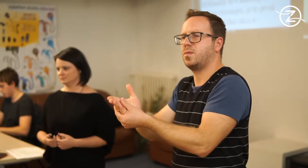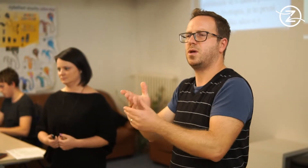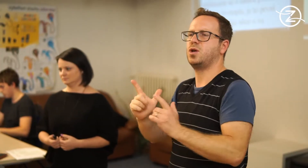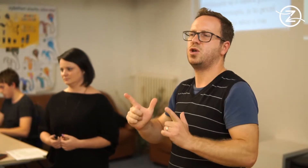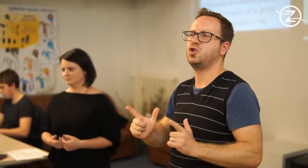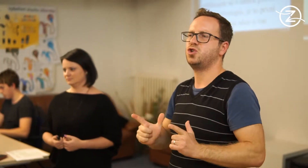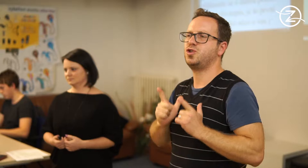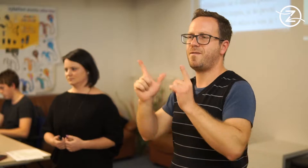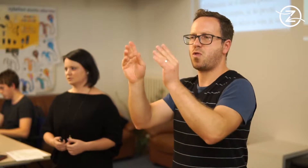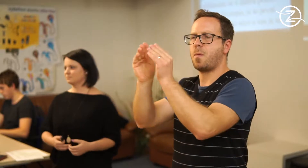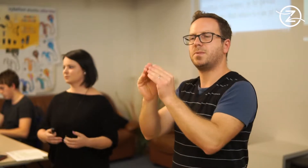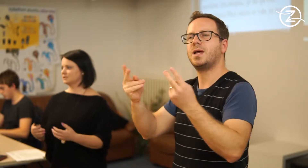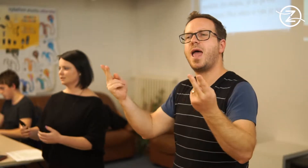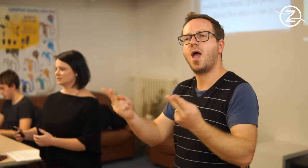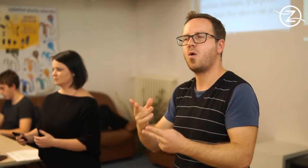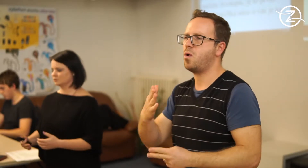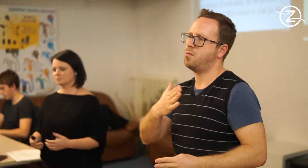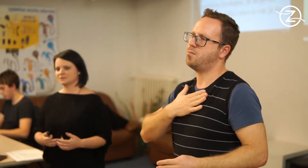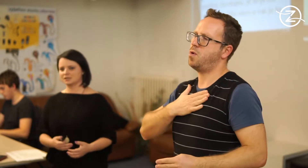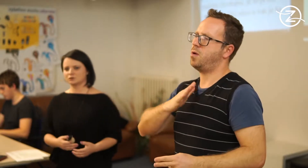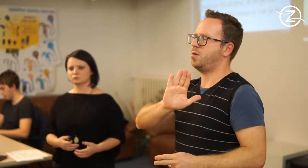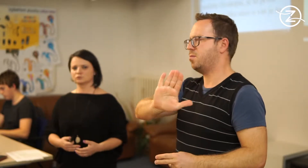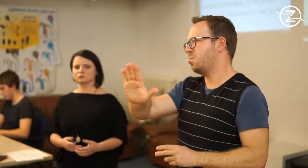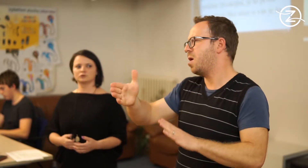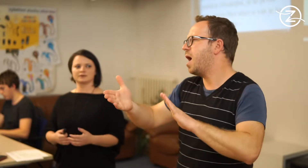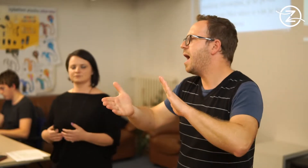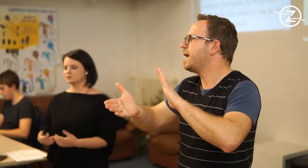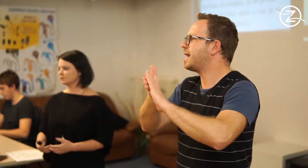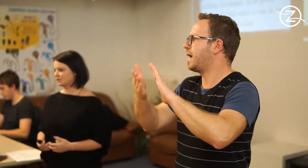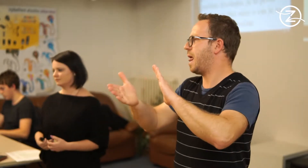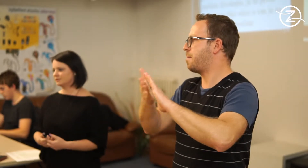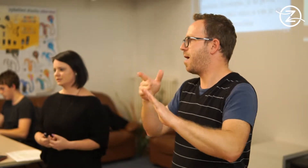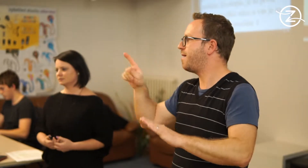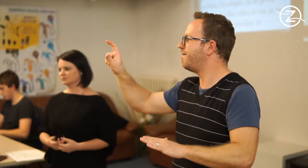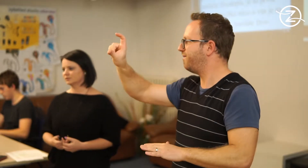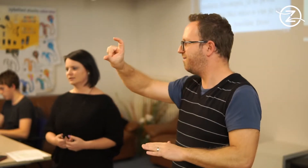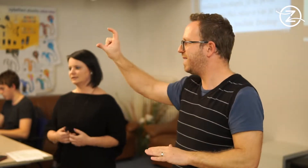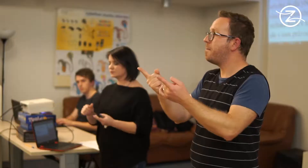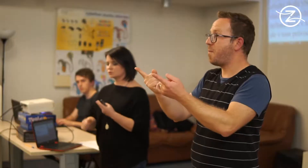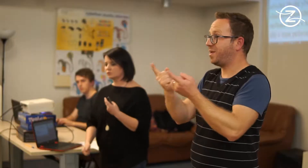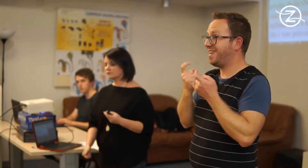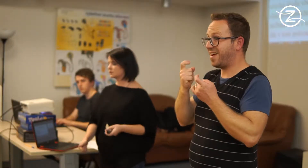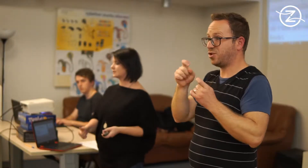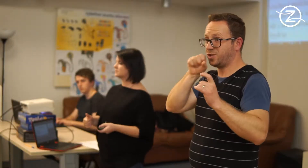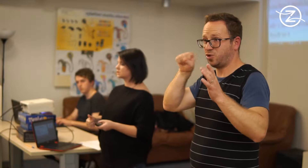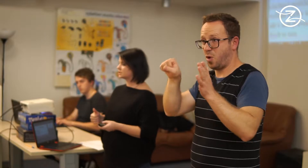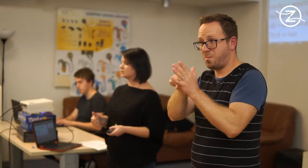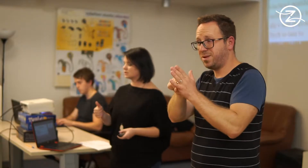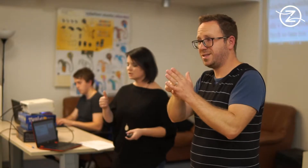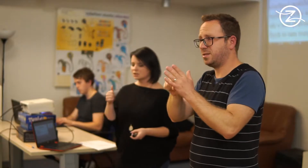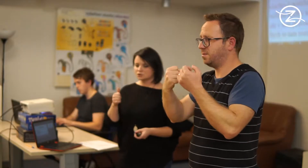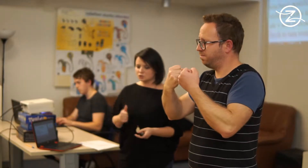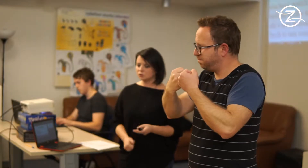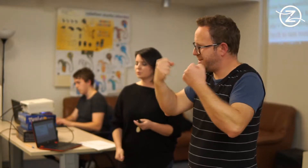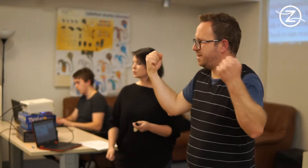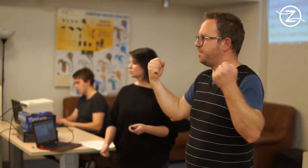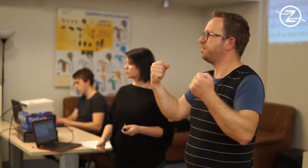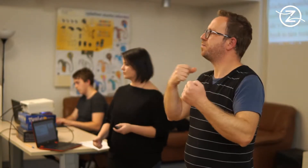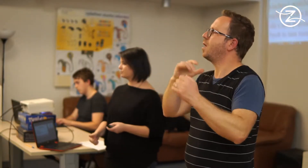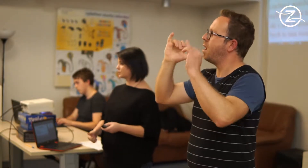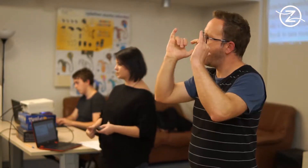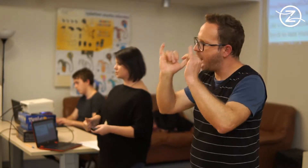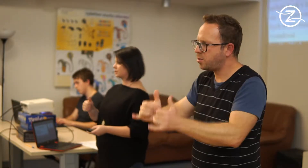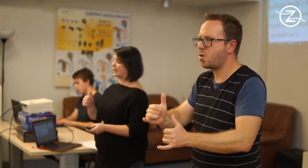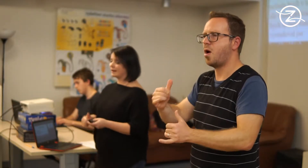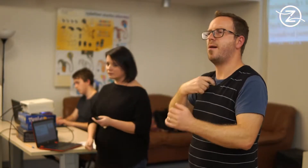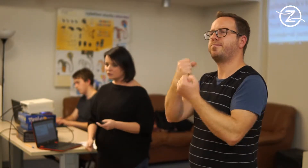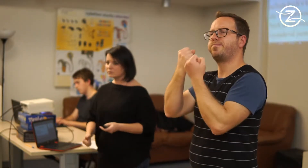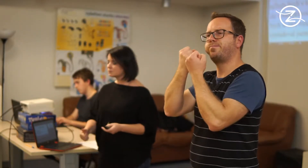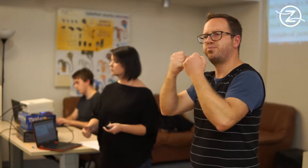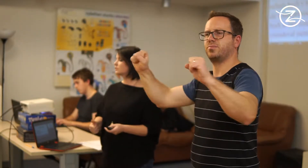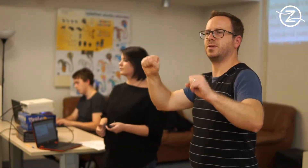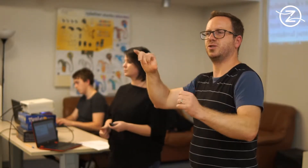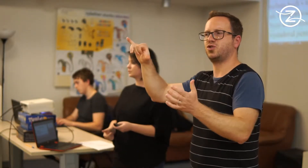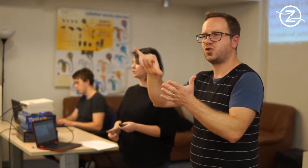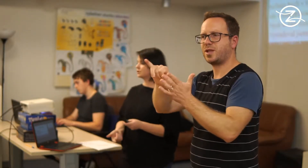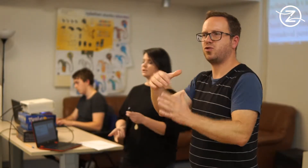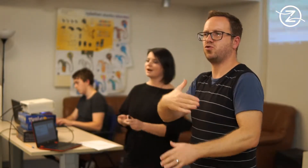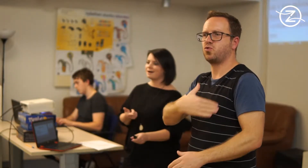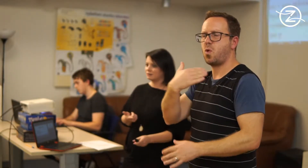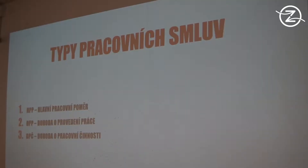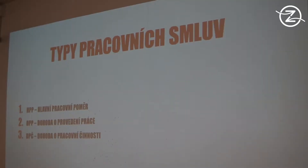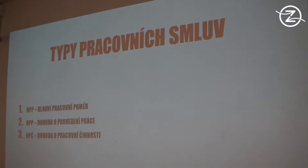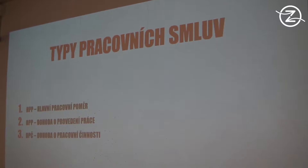Důležitými dokumenty při hledání práce jsou životopis a průvodní dopis.